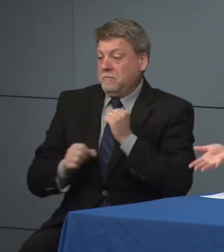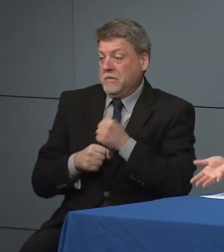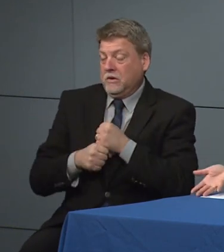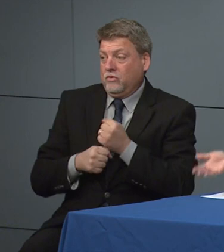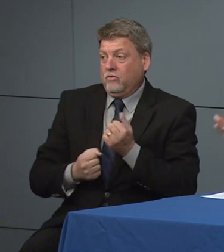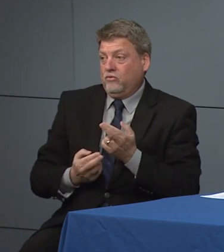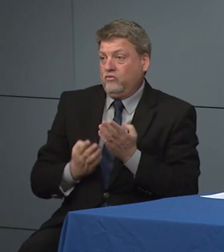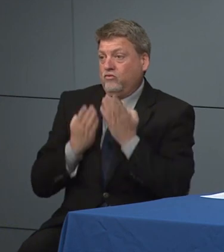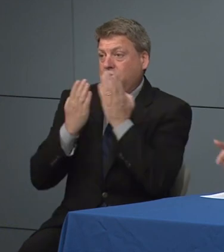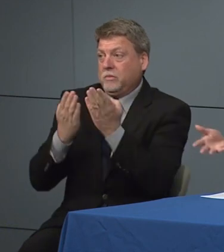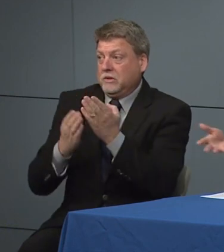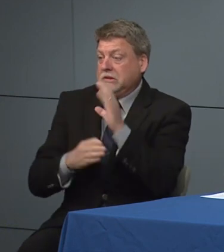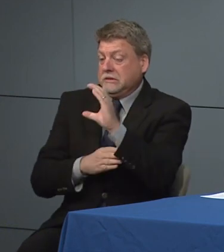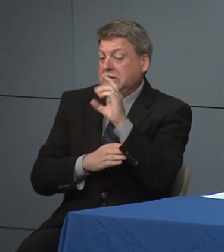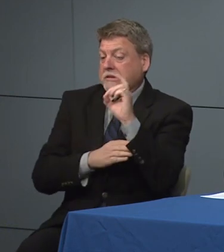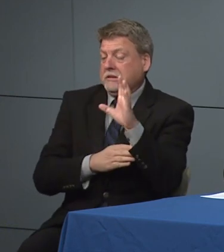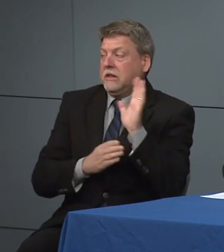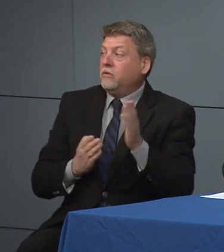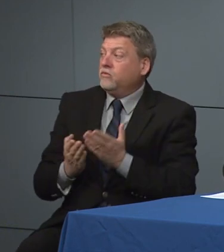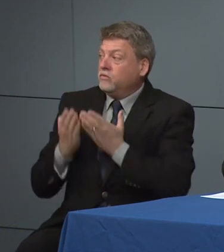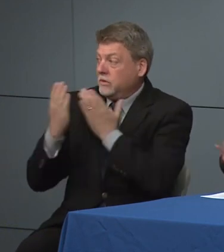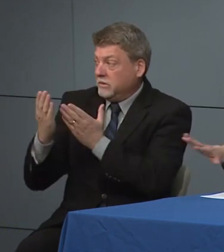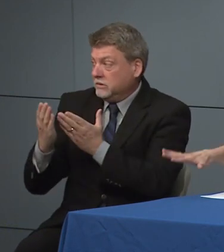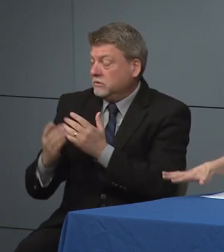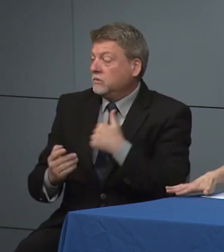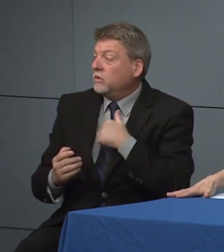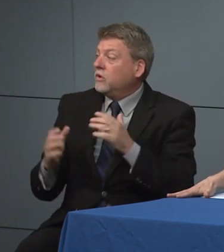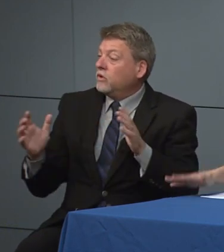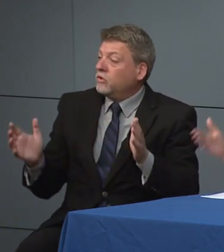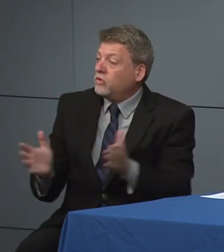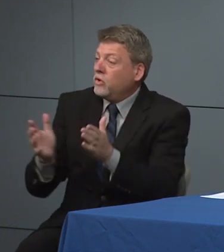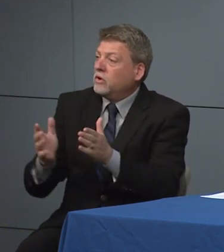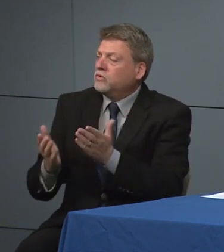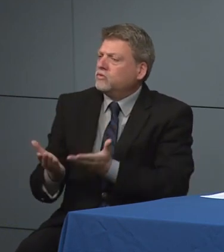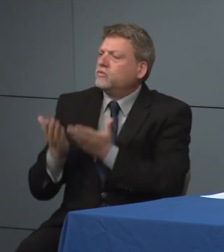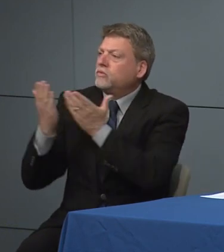recomendaciones las CTC tienes recomendaciones.